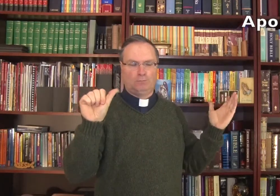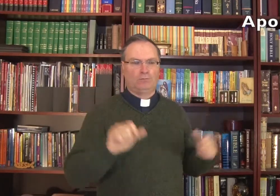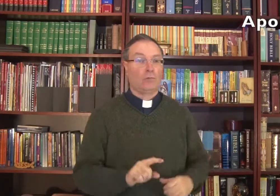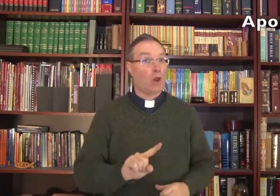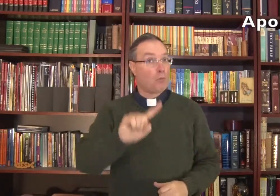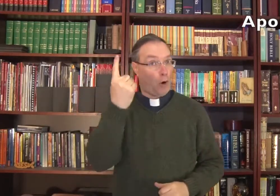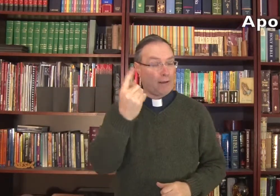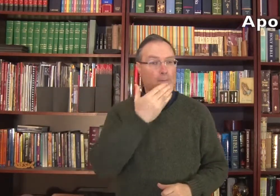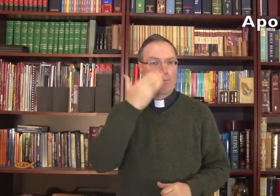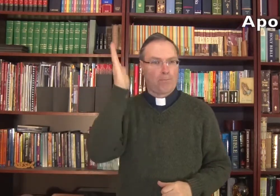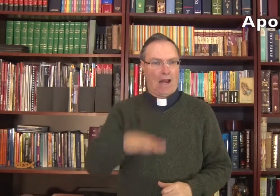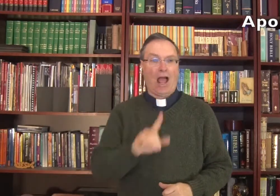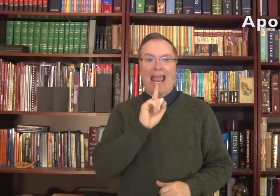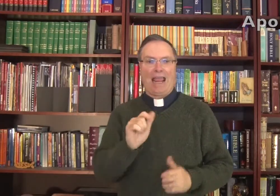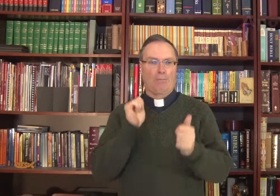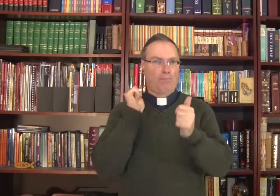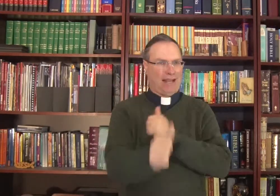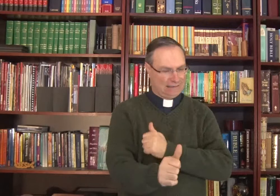Le premier malheur est passé.